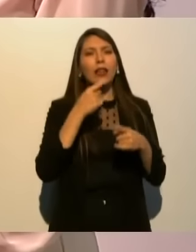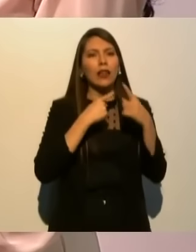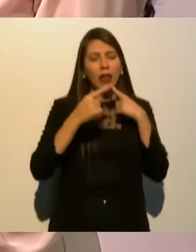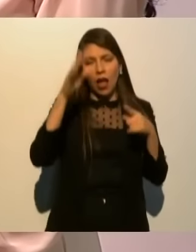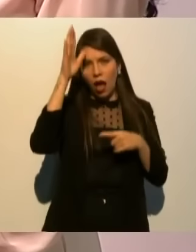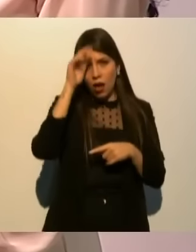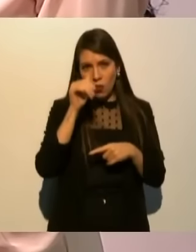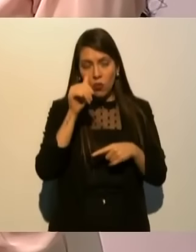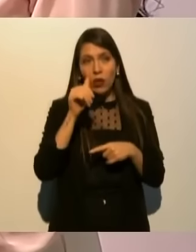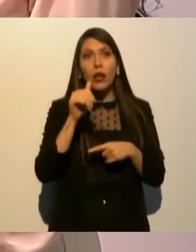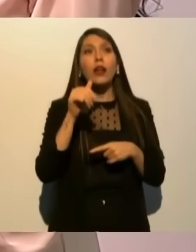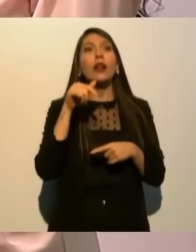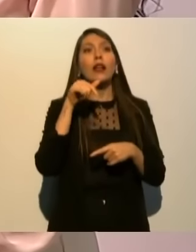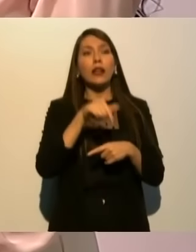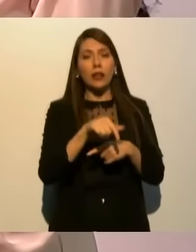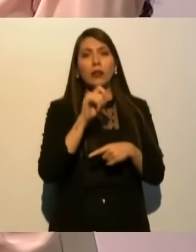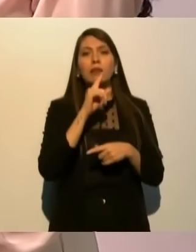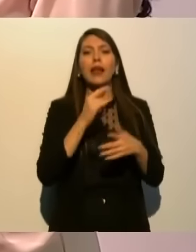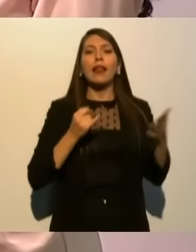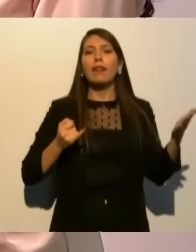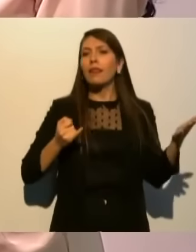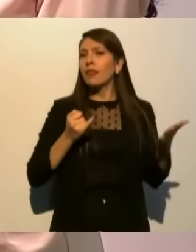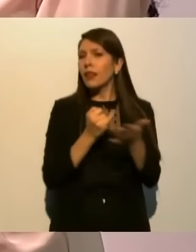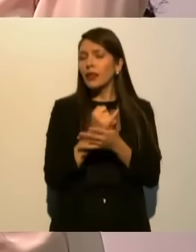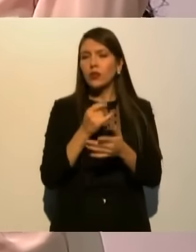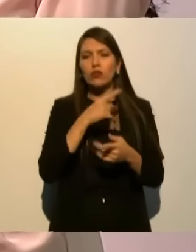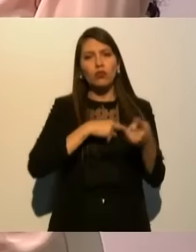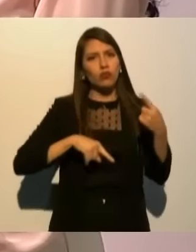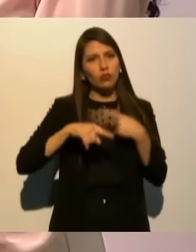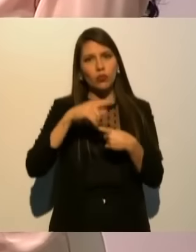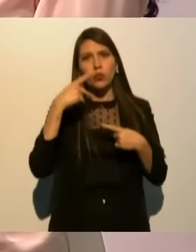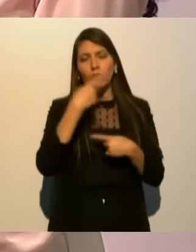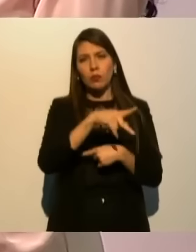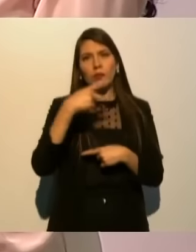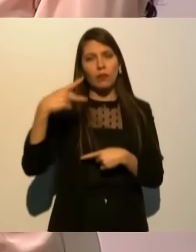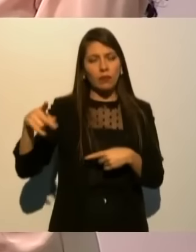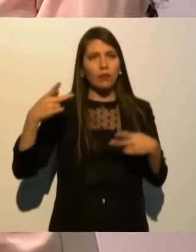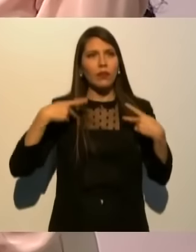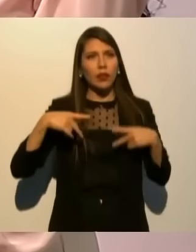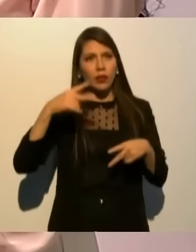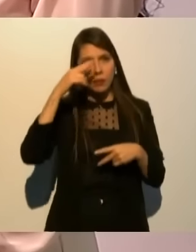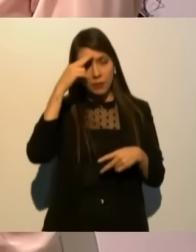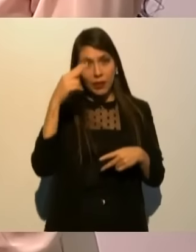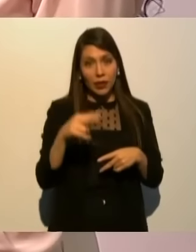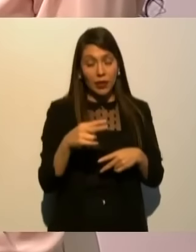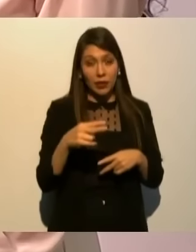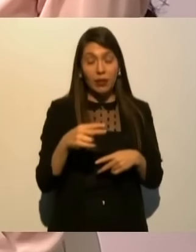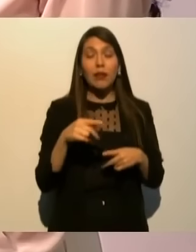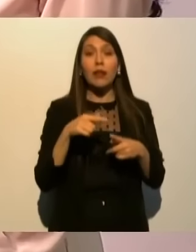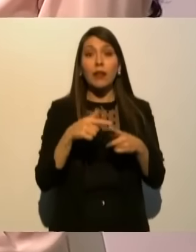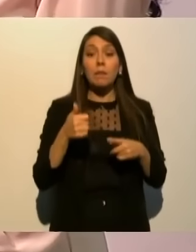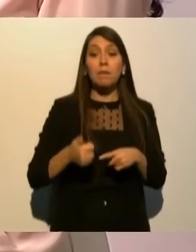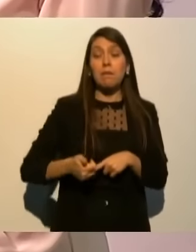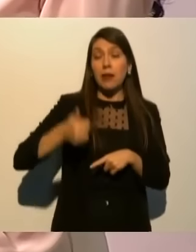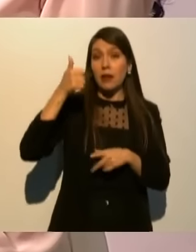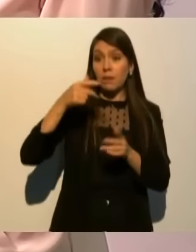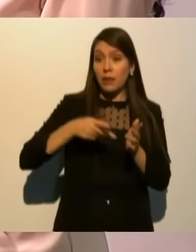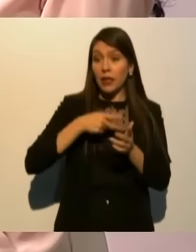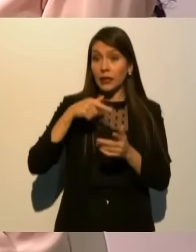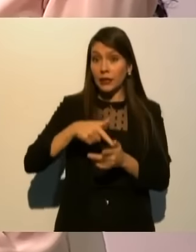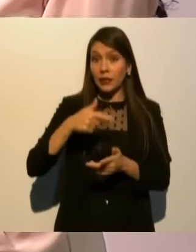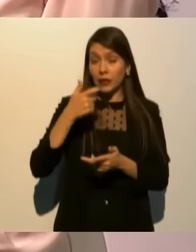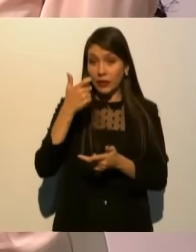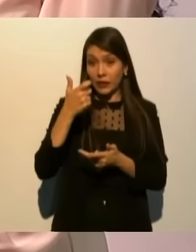histórica del pueblo de México por primera vez se asignarán estos recursos y se reconocerán